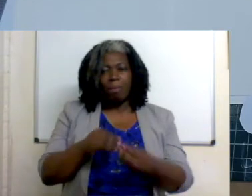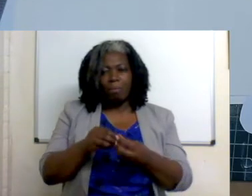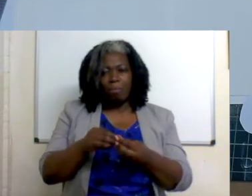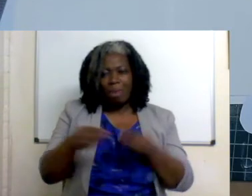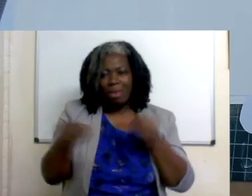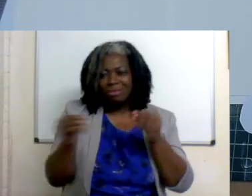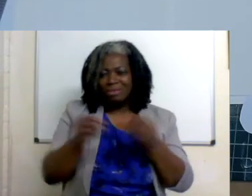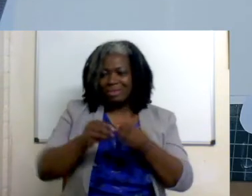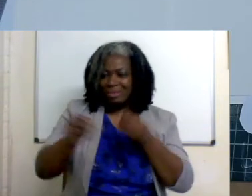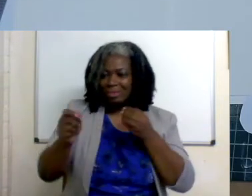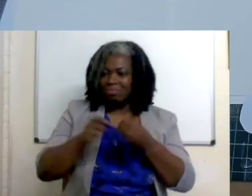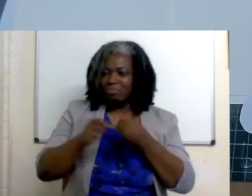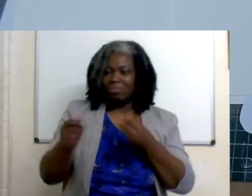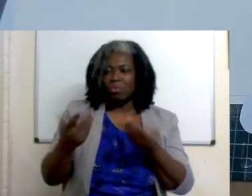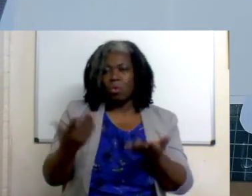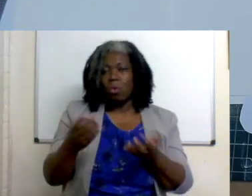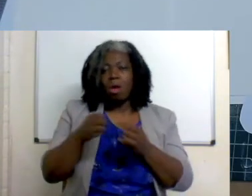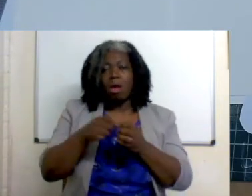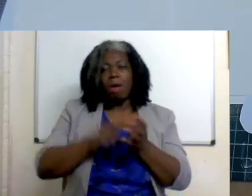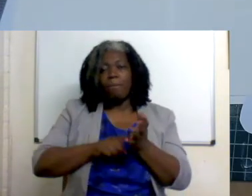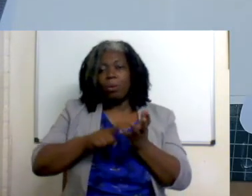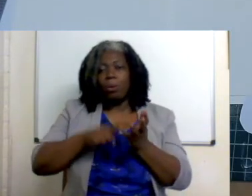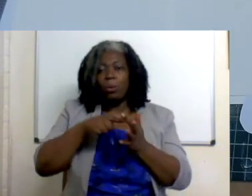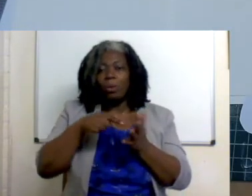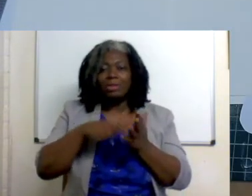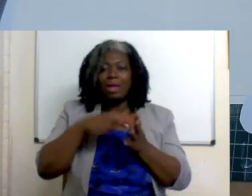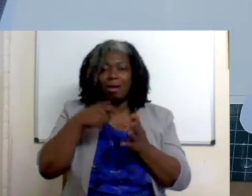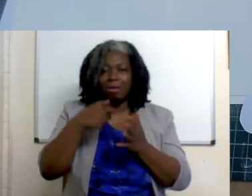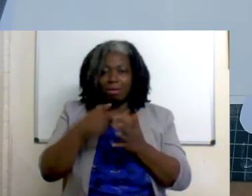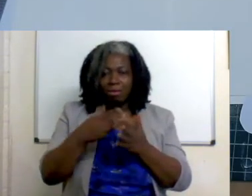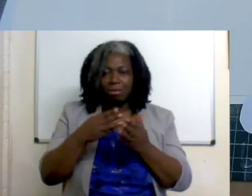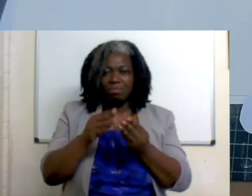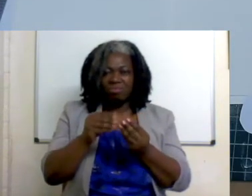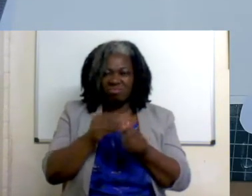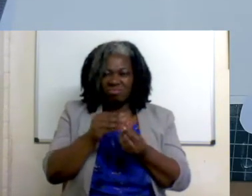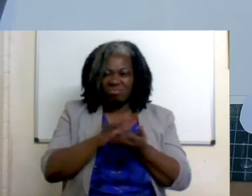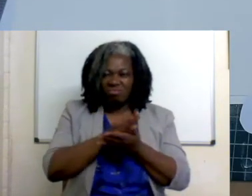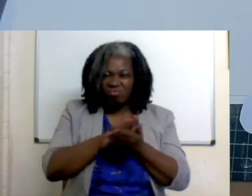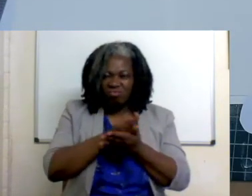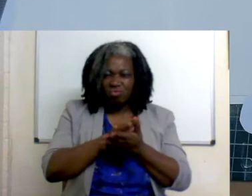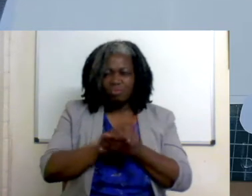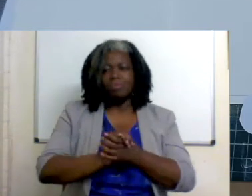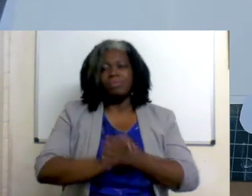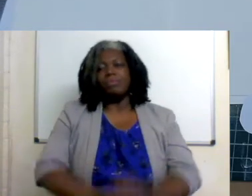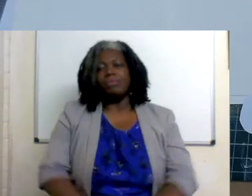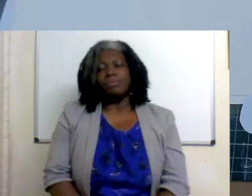trochu plasteliny. Muzete taky pouzit neco jako blue tac, pokud nemate